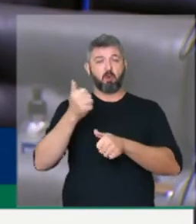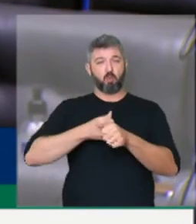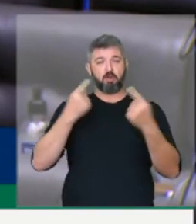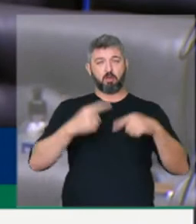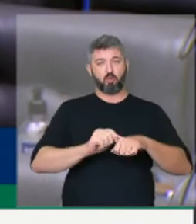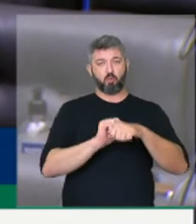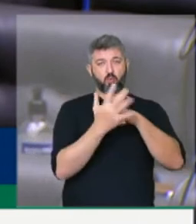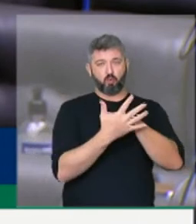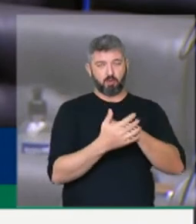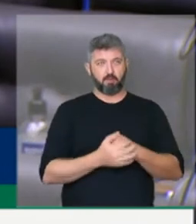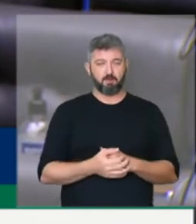COMBATE AO CORONAVÍRUS. ESTAMOS VIVENDO A MAIOR CRISE